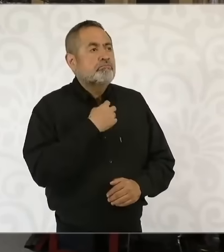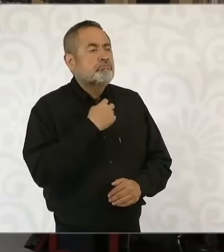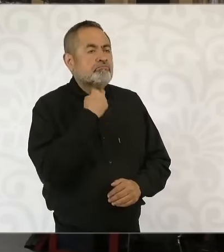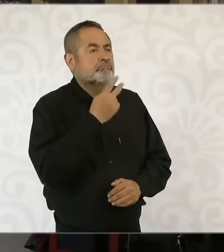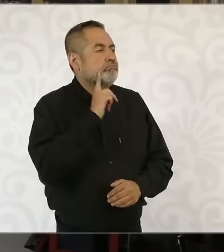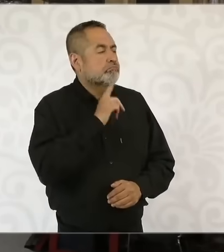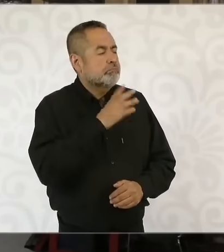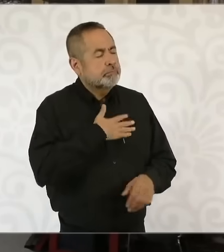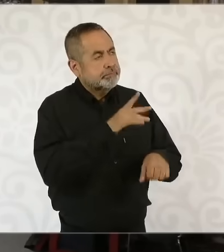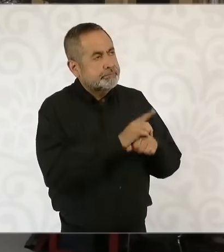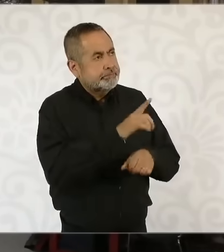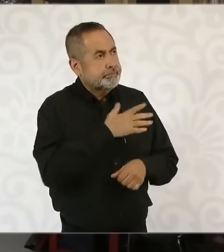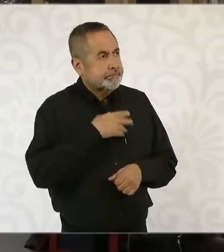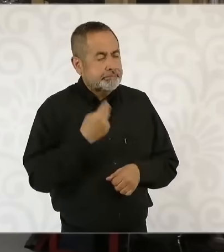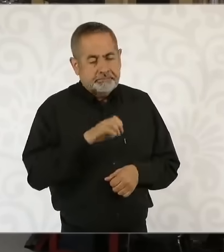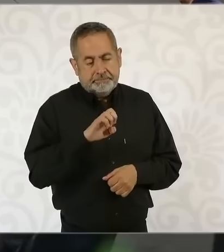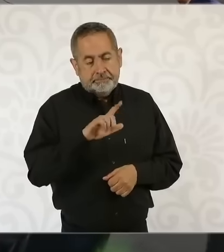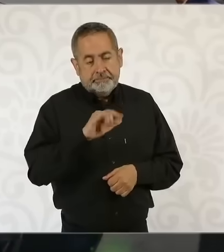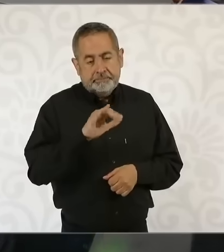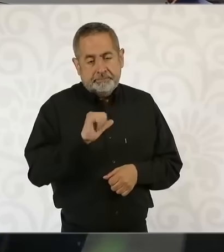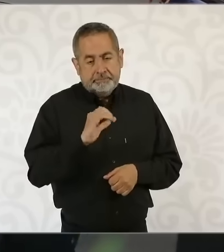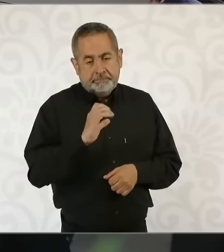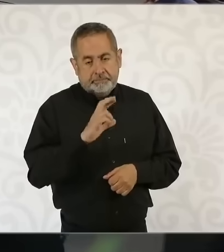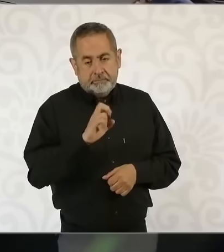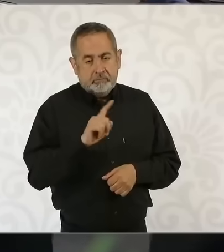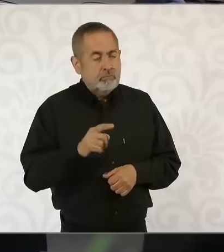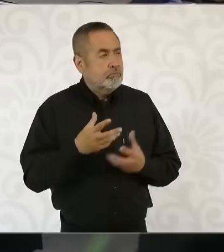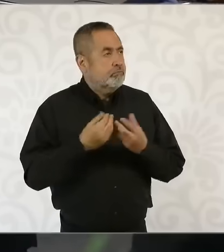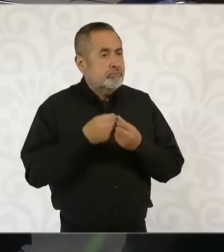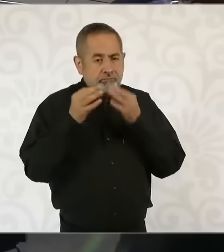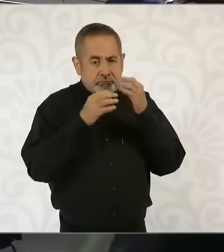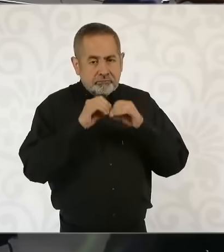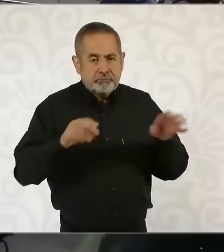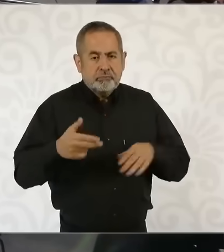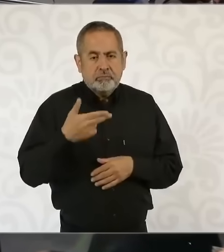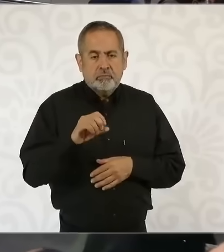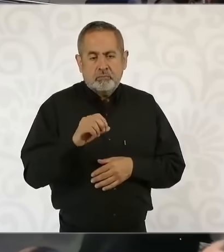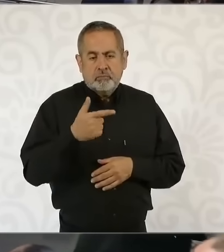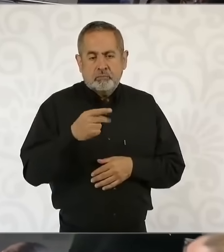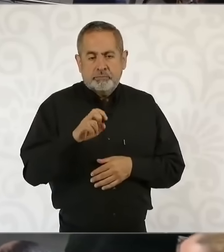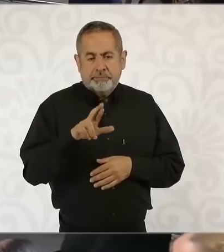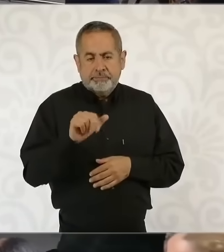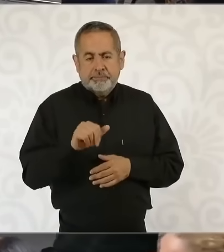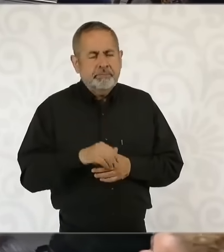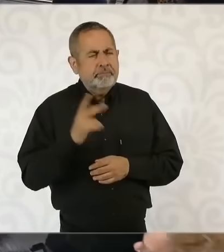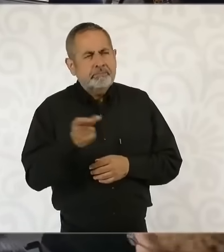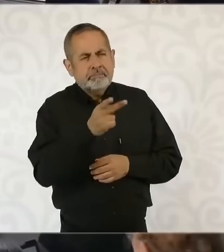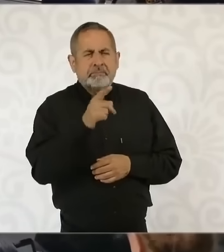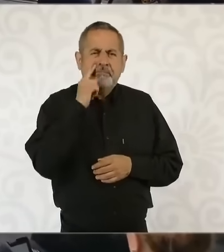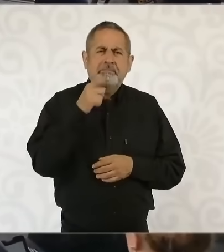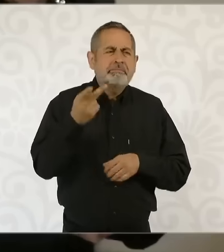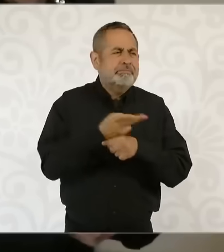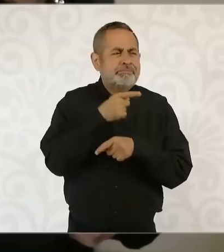Hoguera. Eh, presidenta, sobre ya no como para puntualizar el tema de Iberdrola, eh, en caso